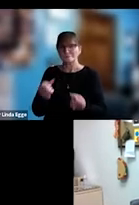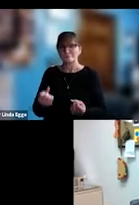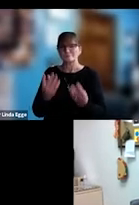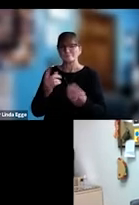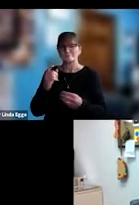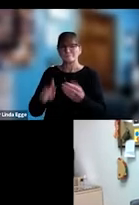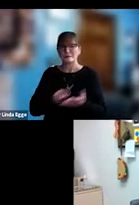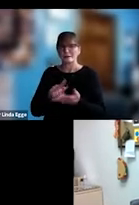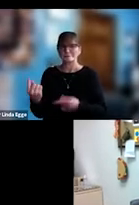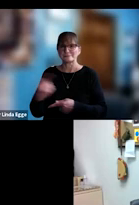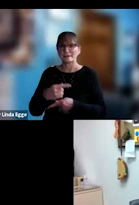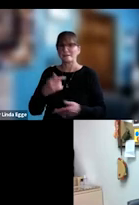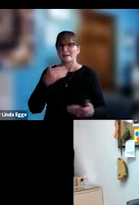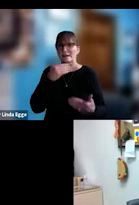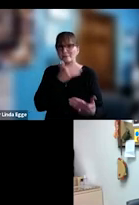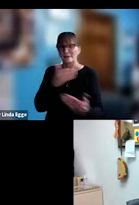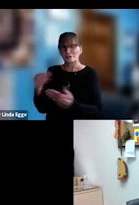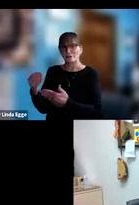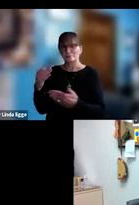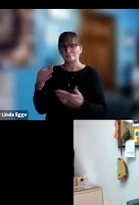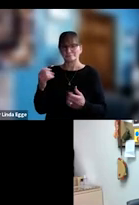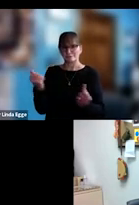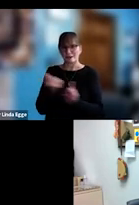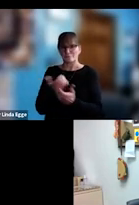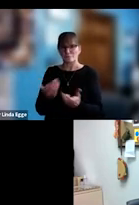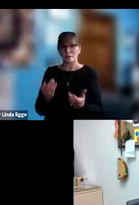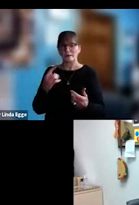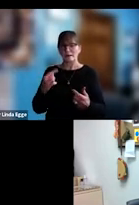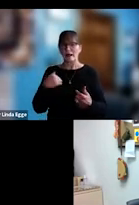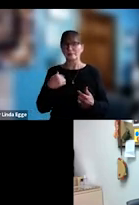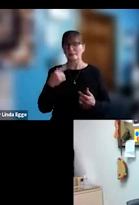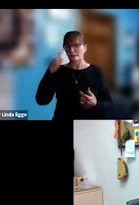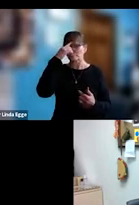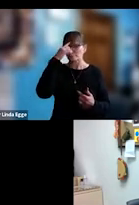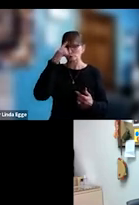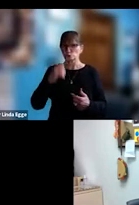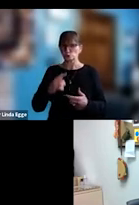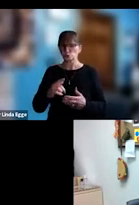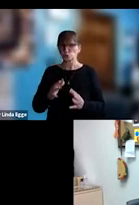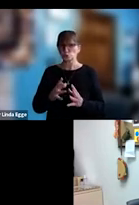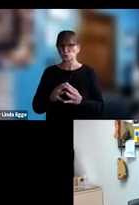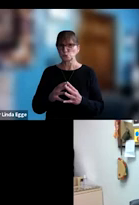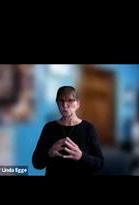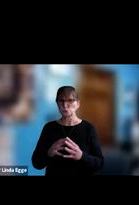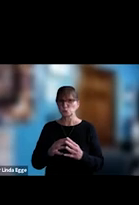Gracias a mis compañeros panelistas y creo que debo presentar...